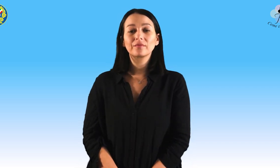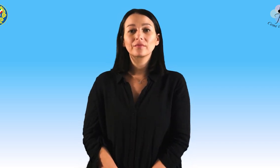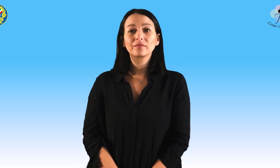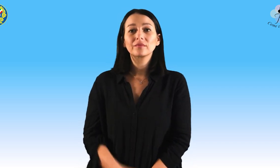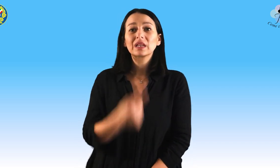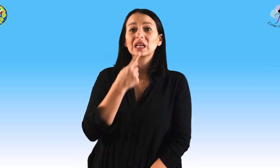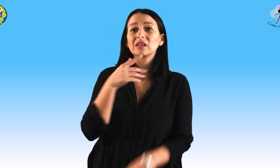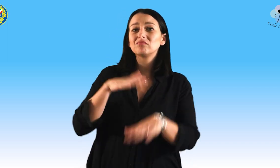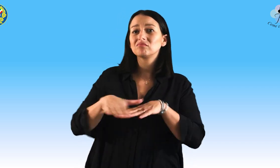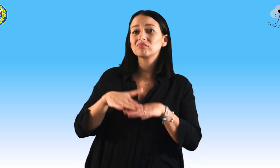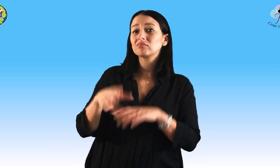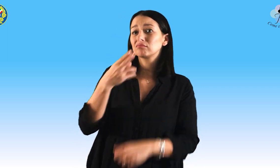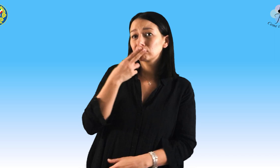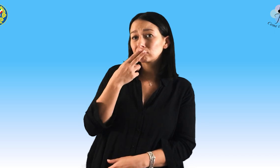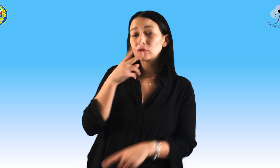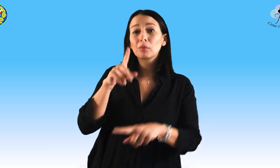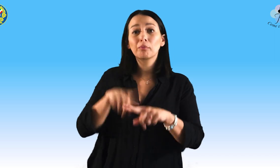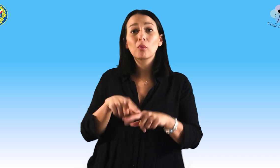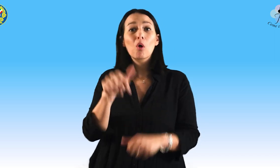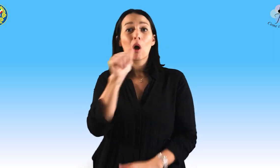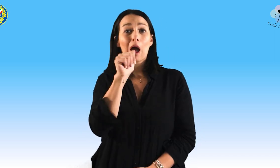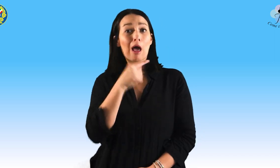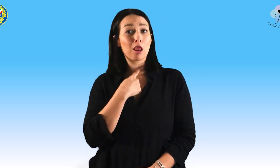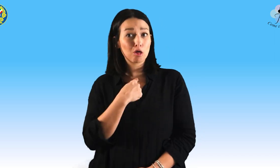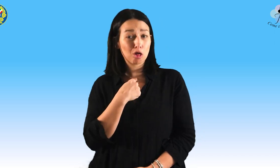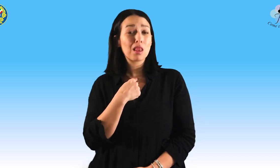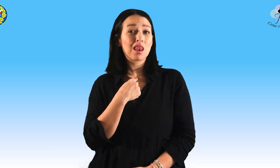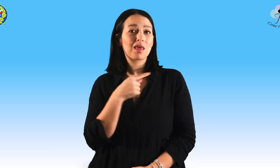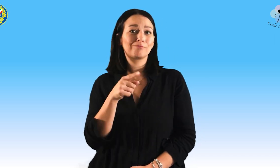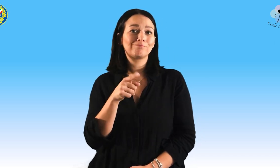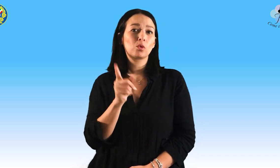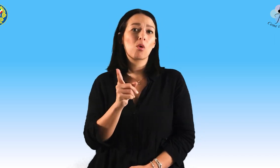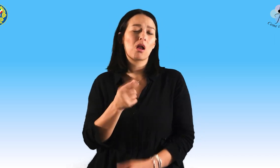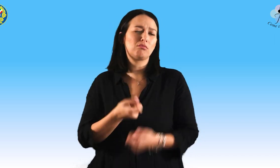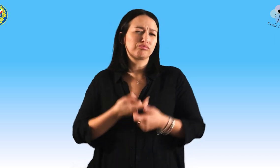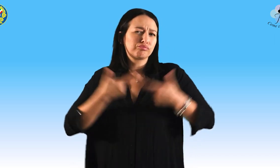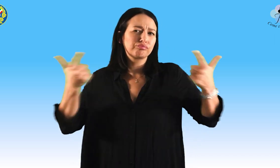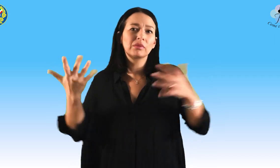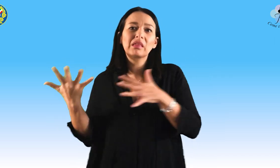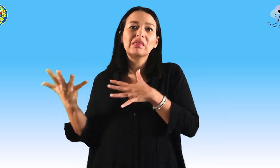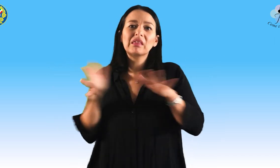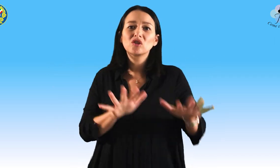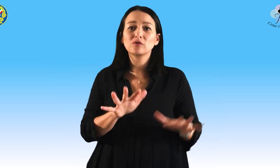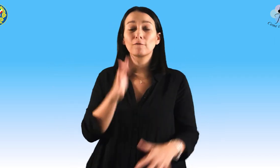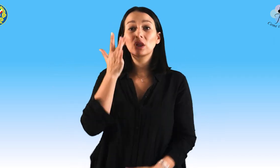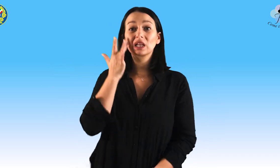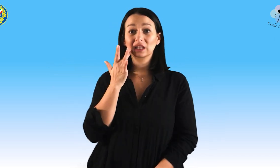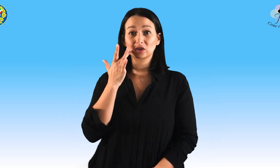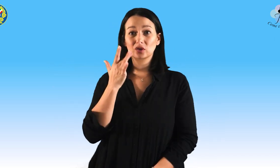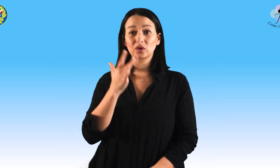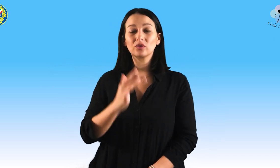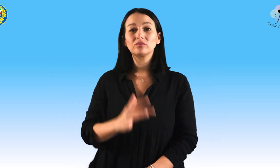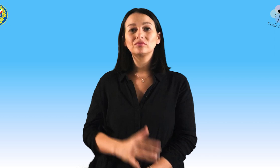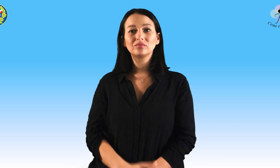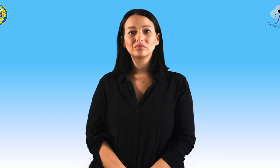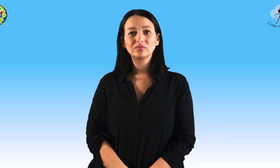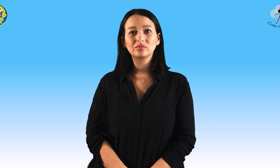Principali fattori di rischio sono il fumo di sigaretta e il consumo di alcol e la loro azione sinergica aumenta di 10 volte il rischio di insorgenza di una neoplasia della laringe.